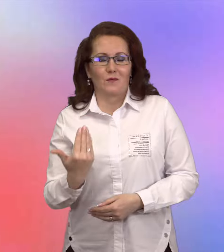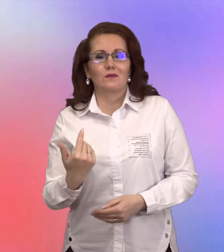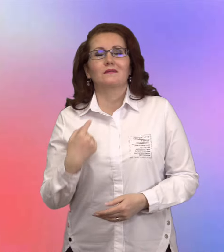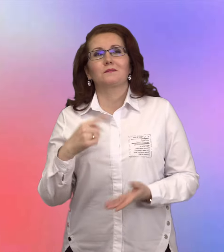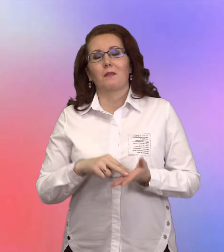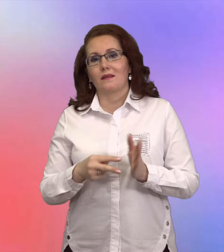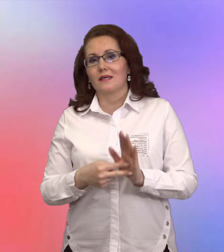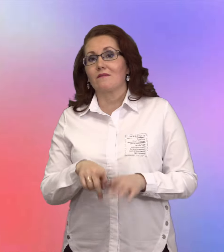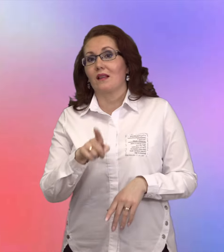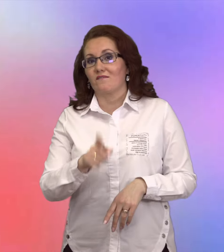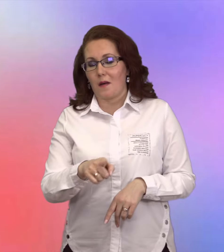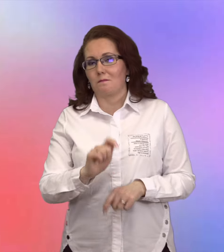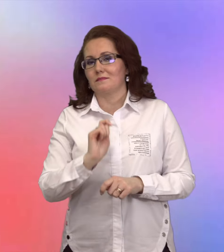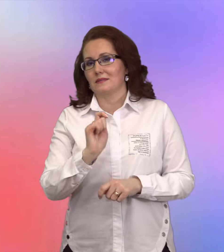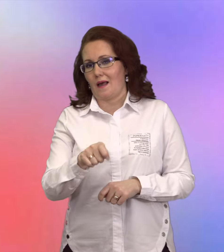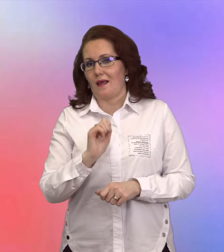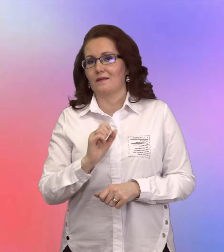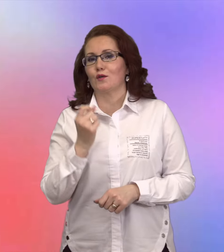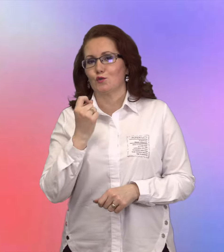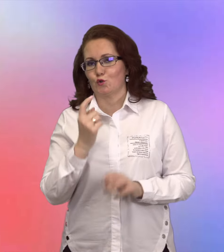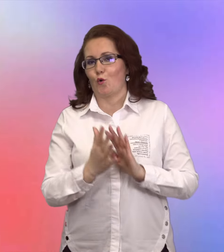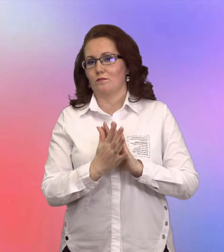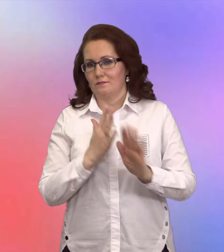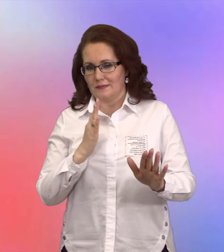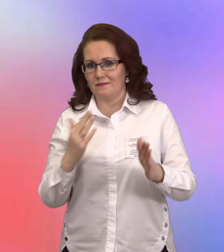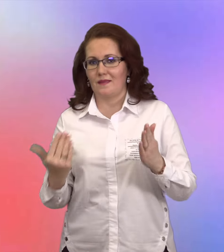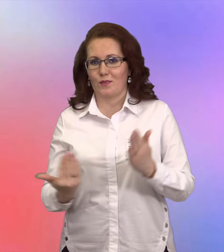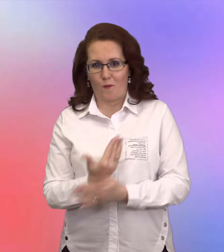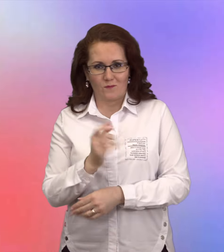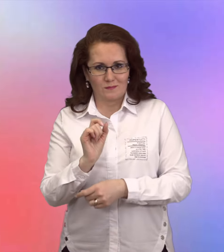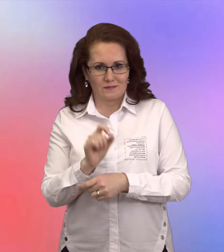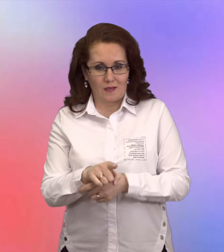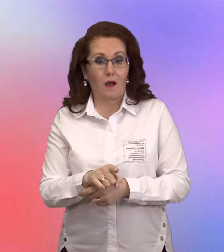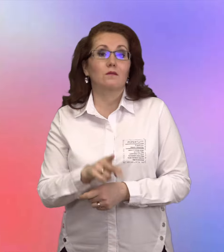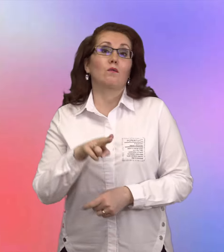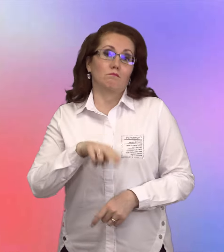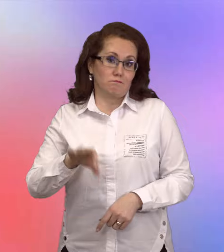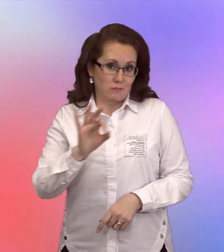Сегодня я запланировала вам загадать ещё одну.